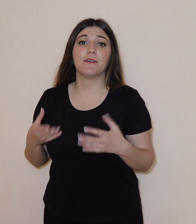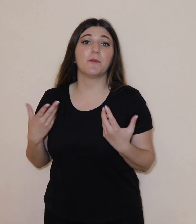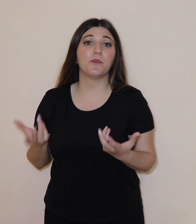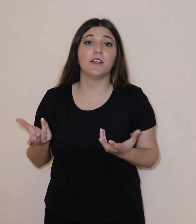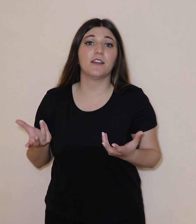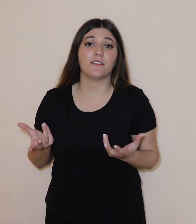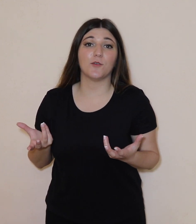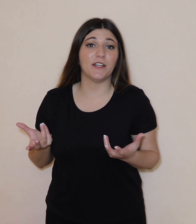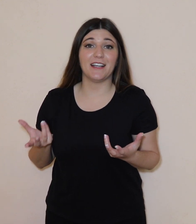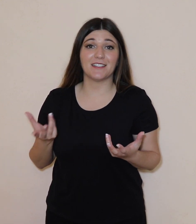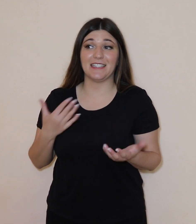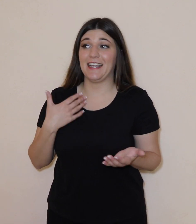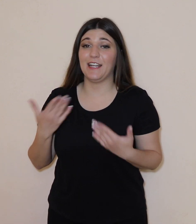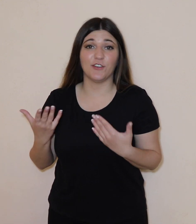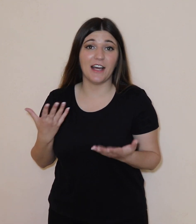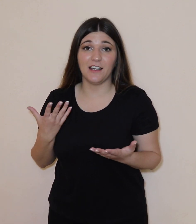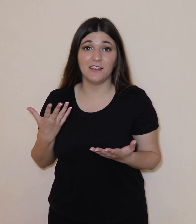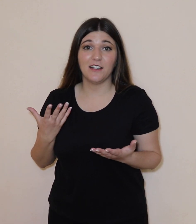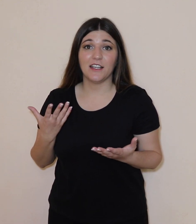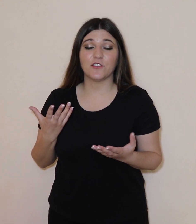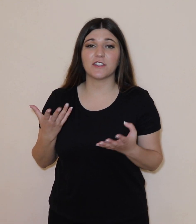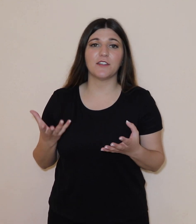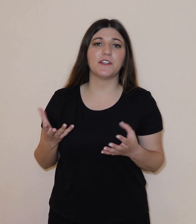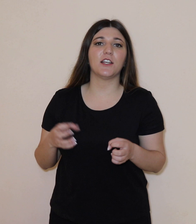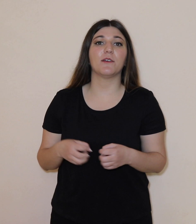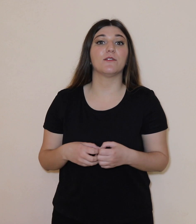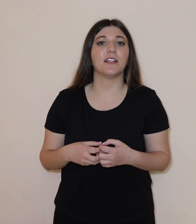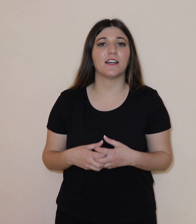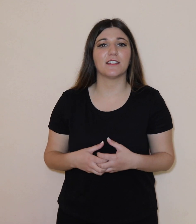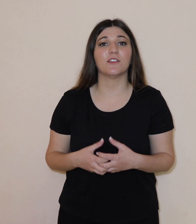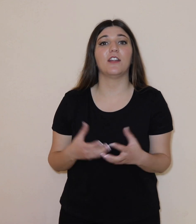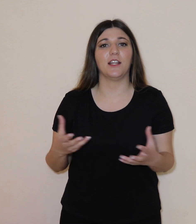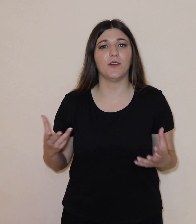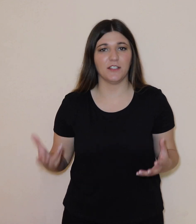que van a poder comunicarse en oral entonces al final no van a utilizar tanto la lengua de